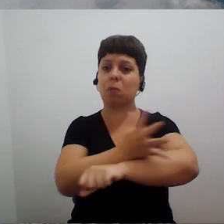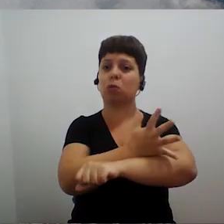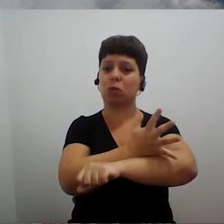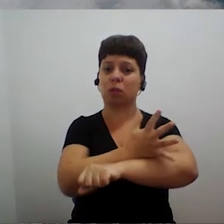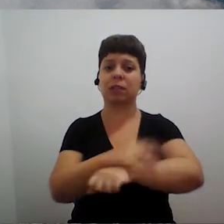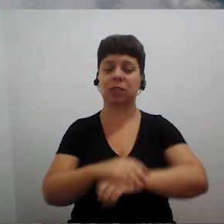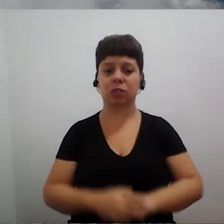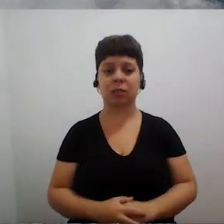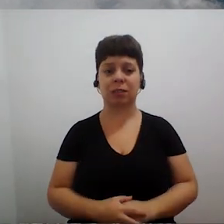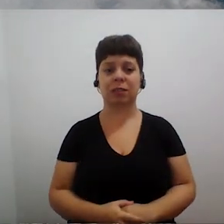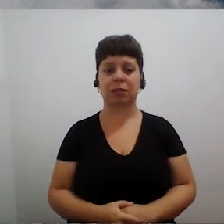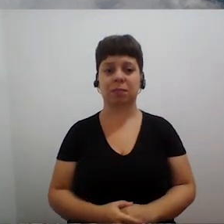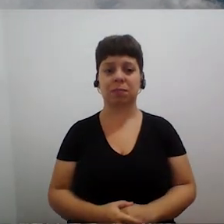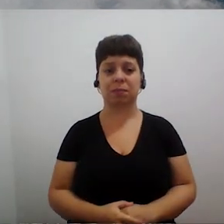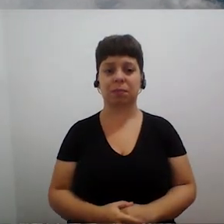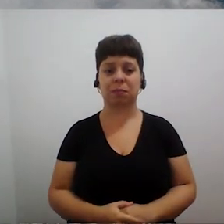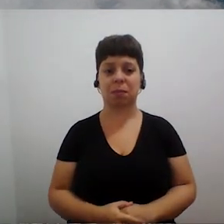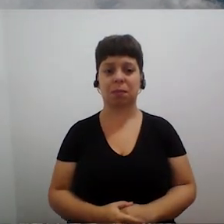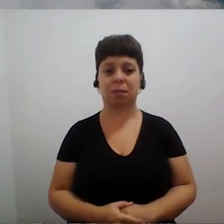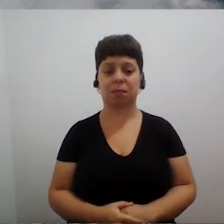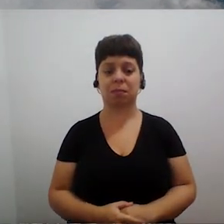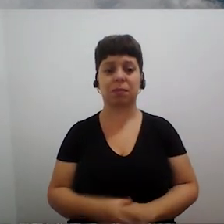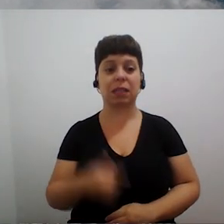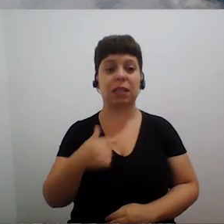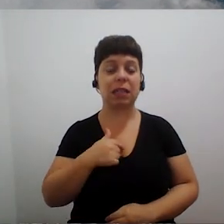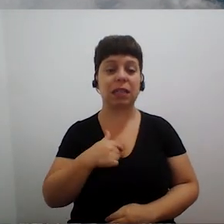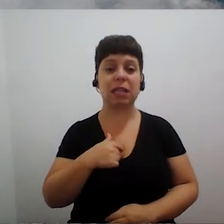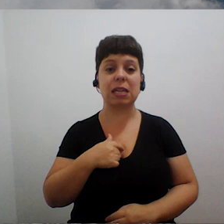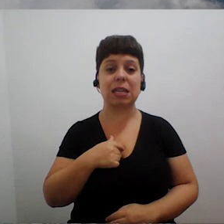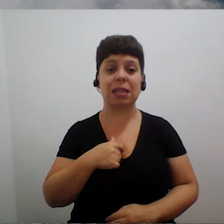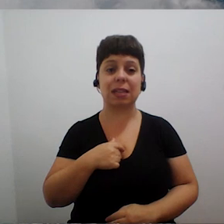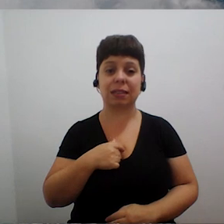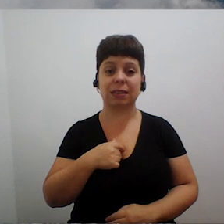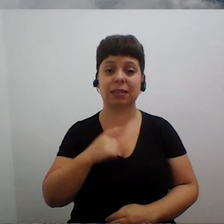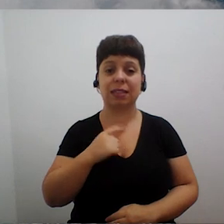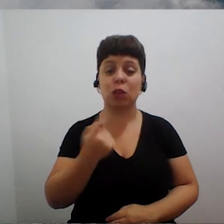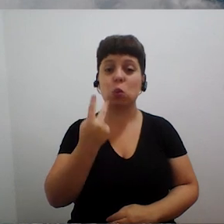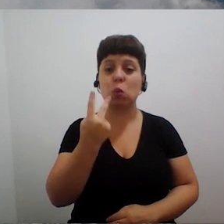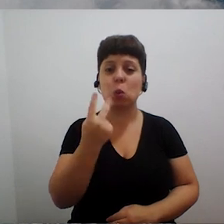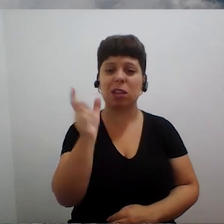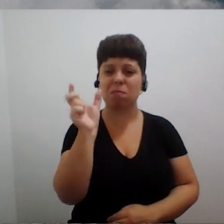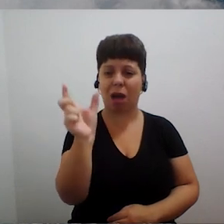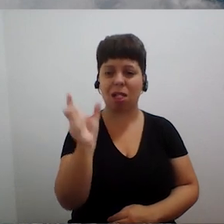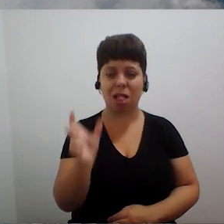e ela permite com que a gente destaque pelo menos dois elementos, duas palavras